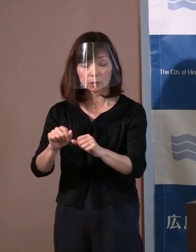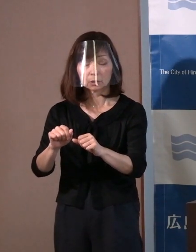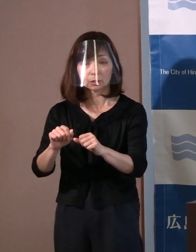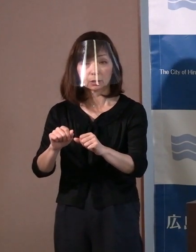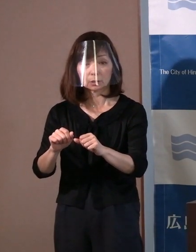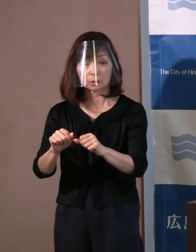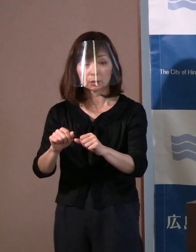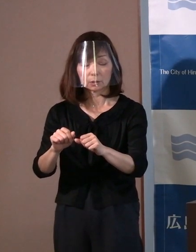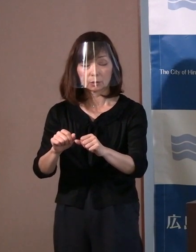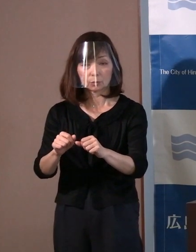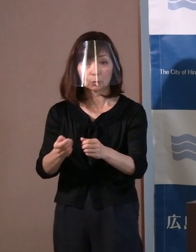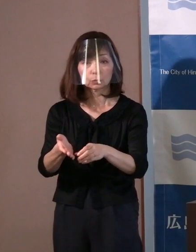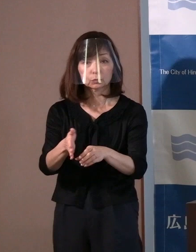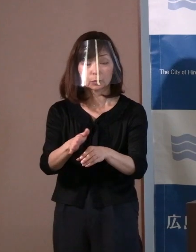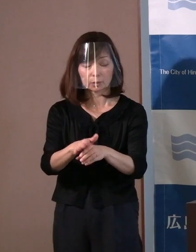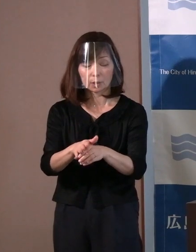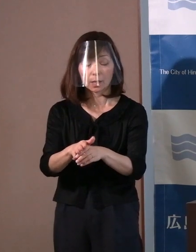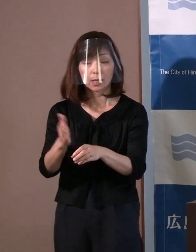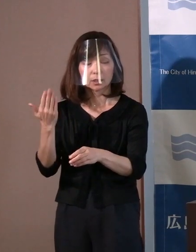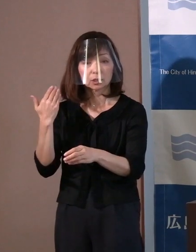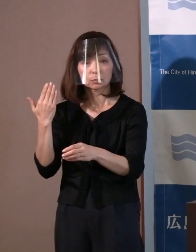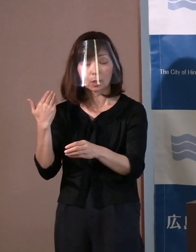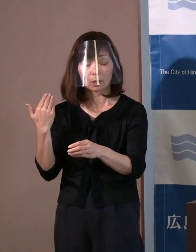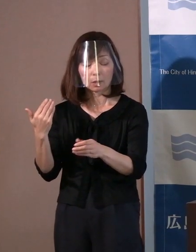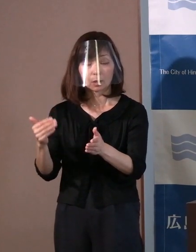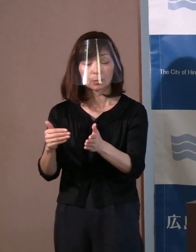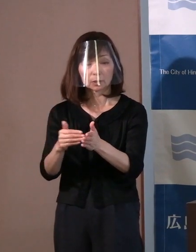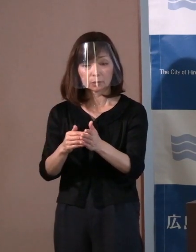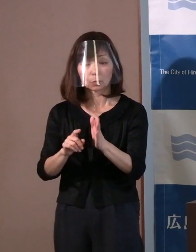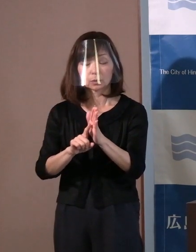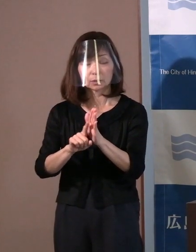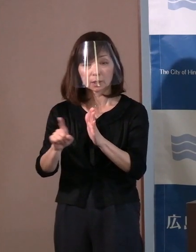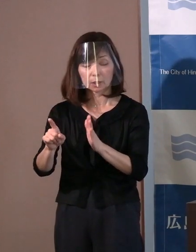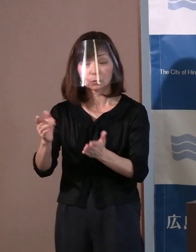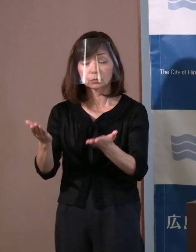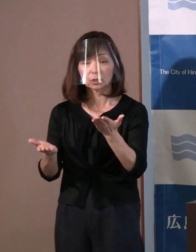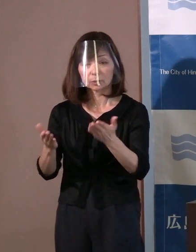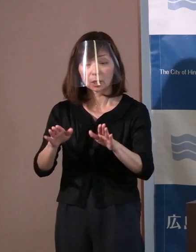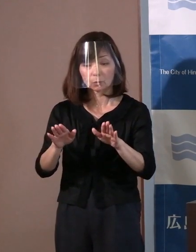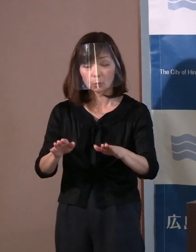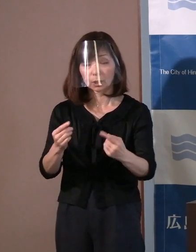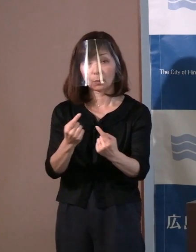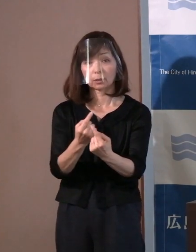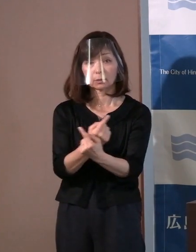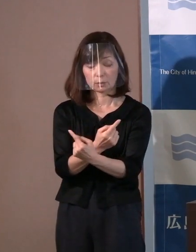明確にお分かりになっていると 思うということを申し上げています｡ 黒い雨降雨地区拡大ではなくて､